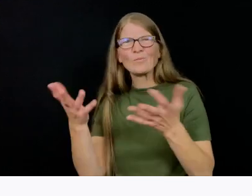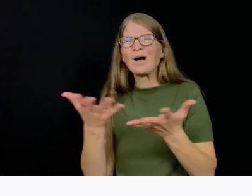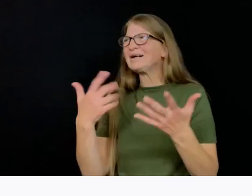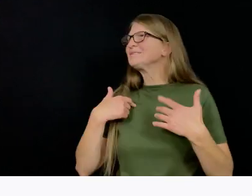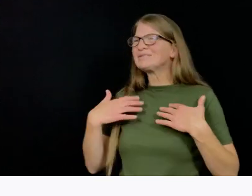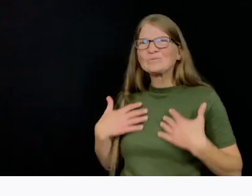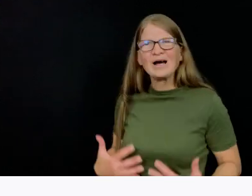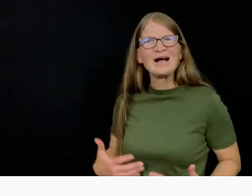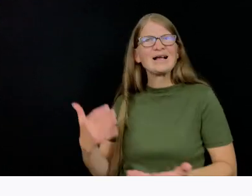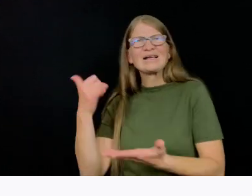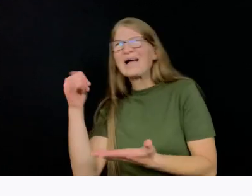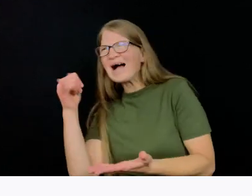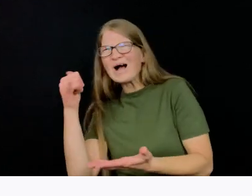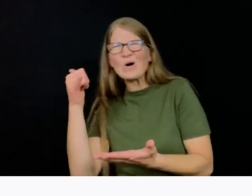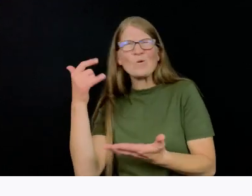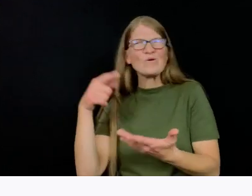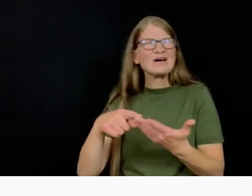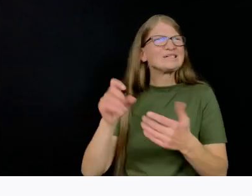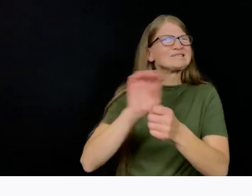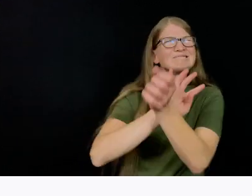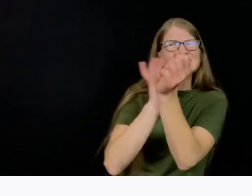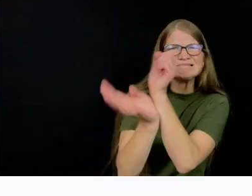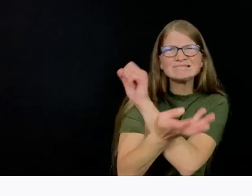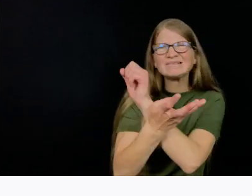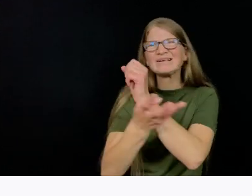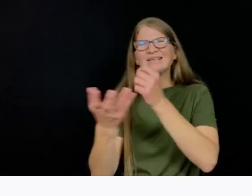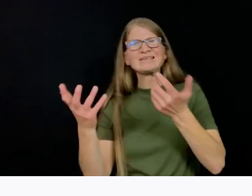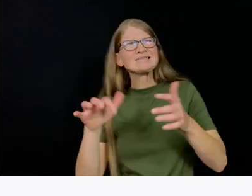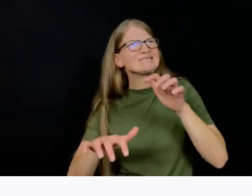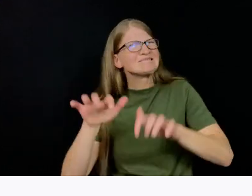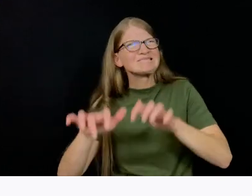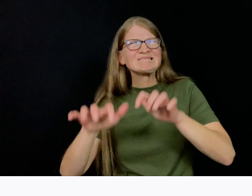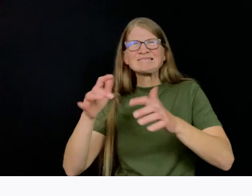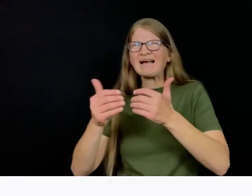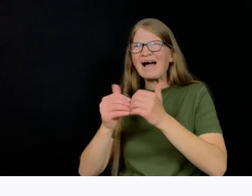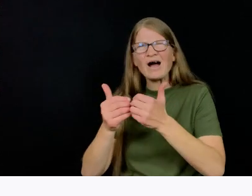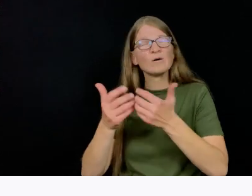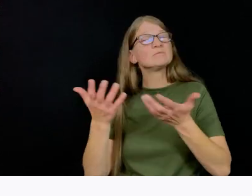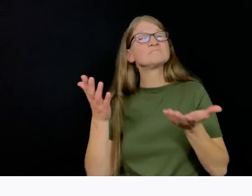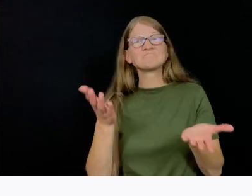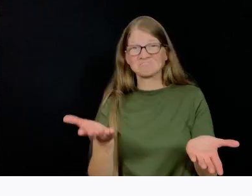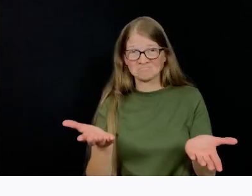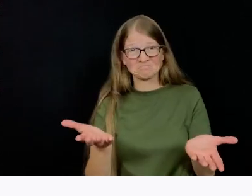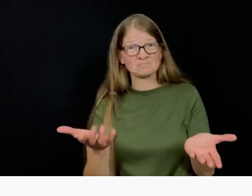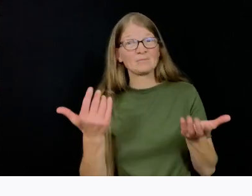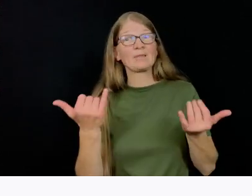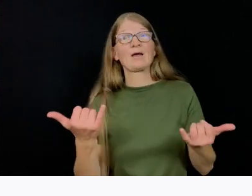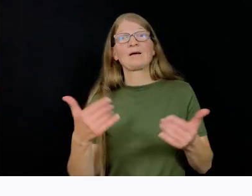أكمام مكشكشة قطن سترة بياقة دائرية؟ بدءًا من الشهر المقبل